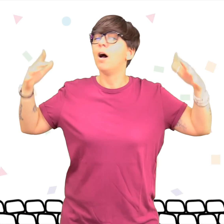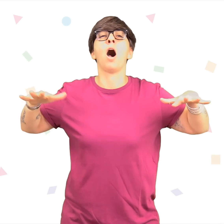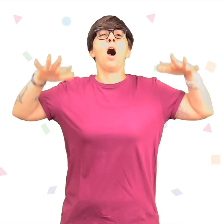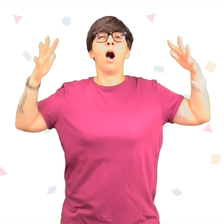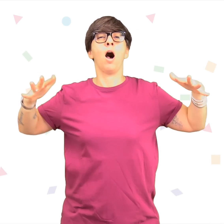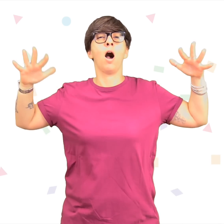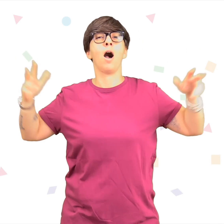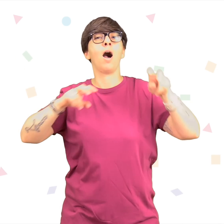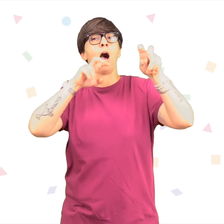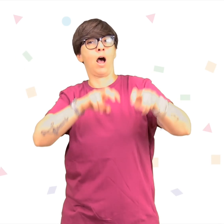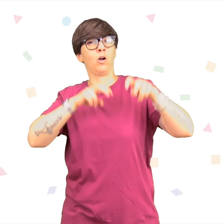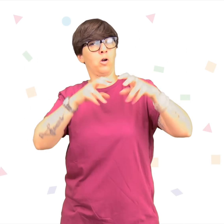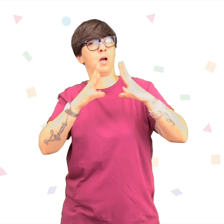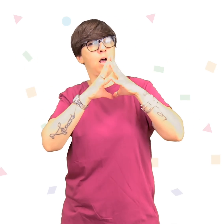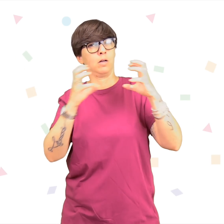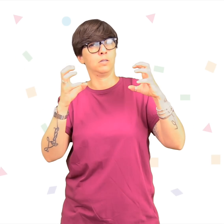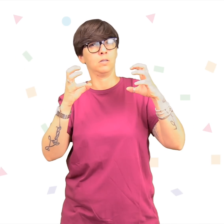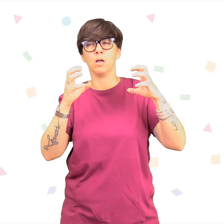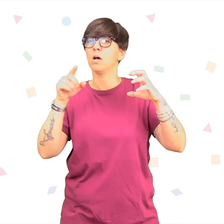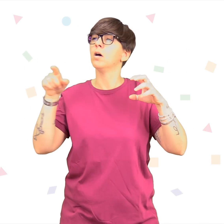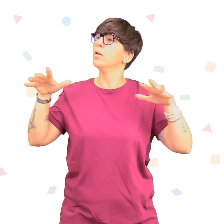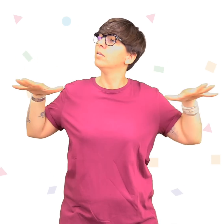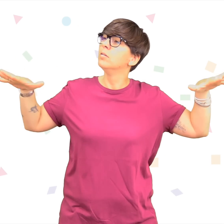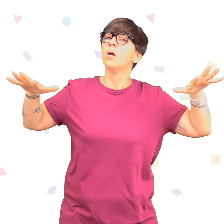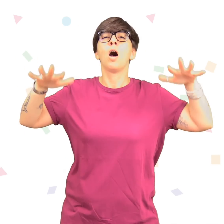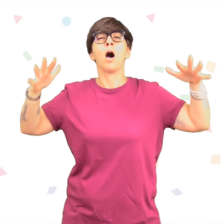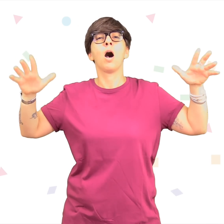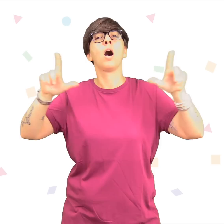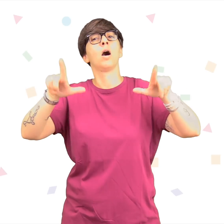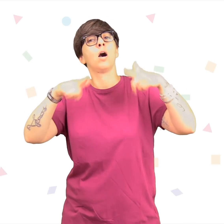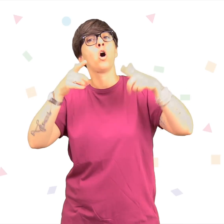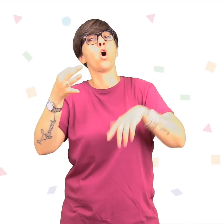le masserie rinascimentali e gli ulivi secolari,